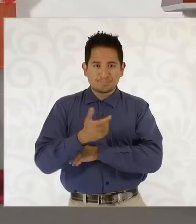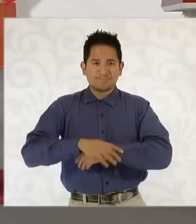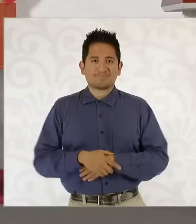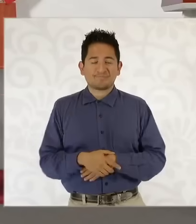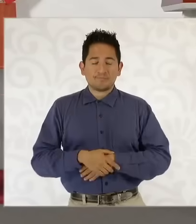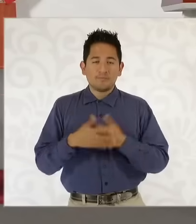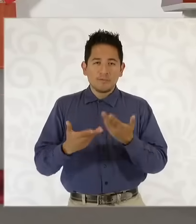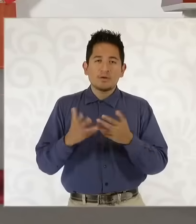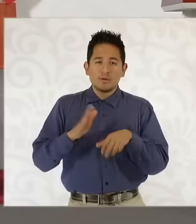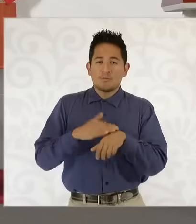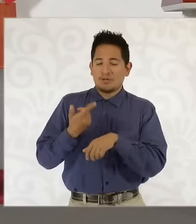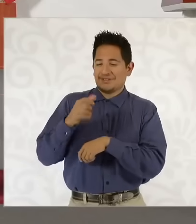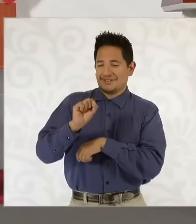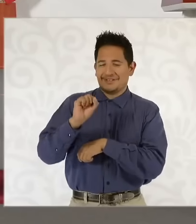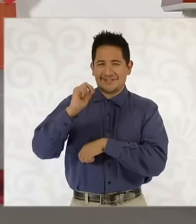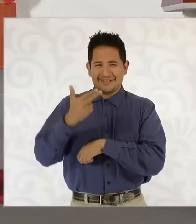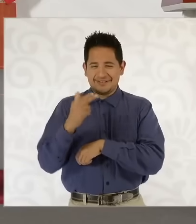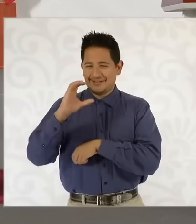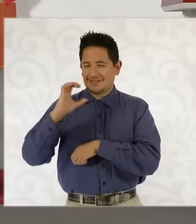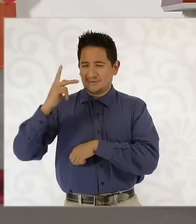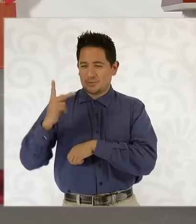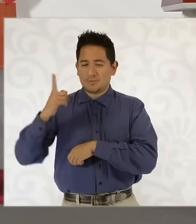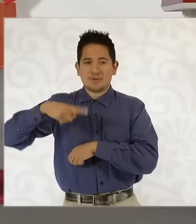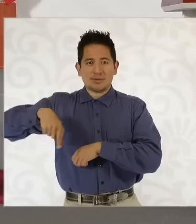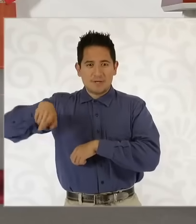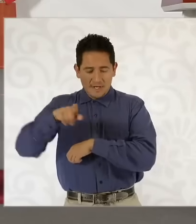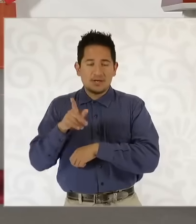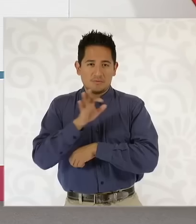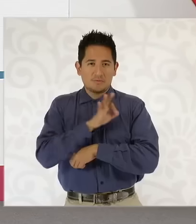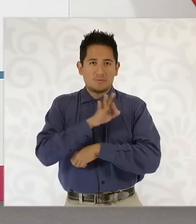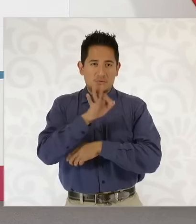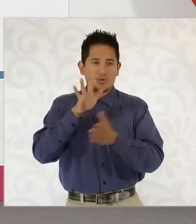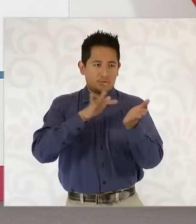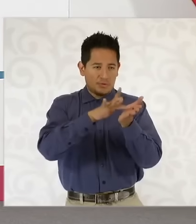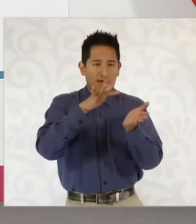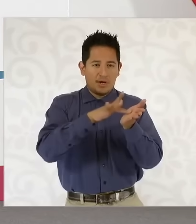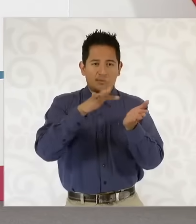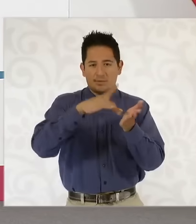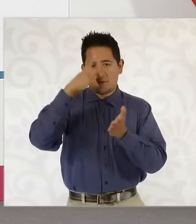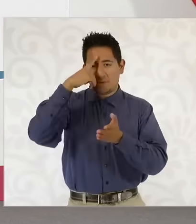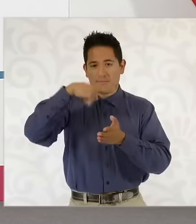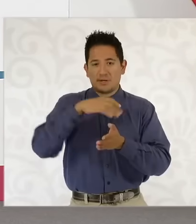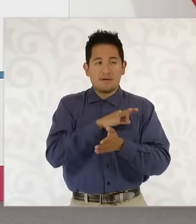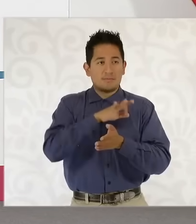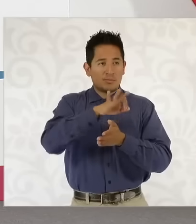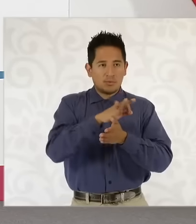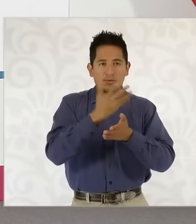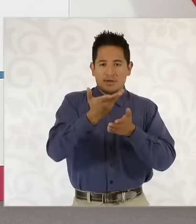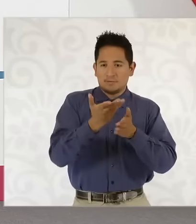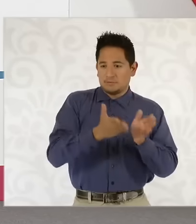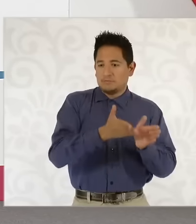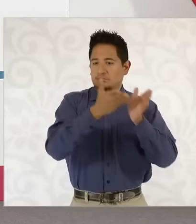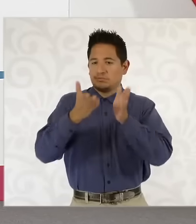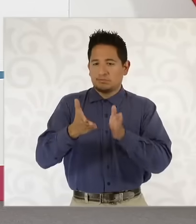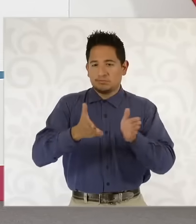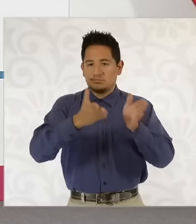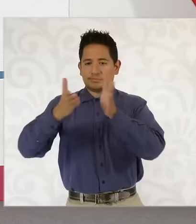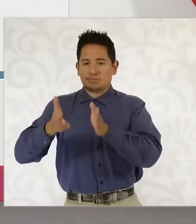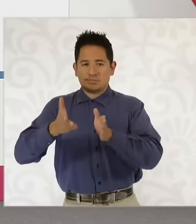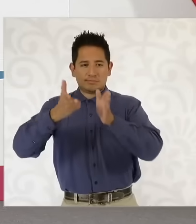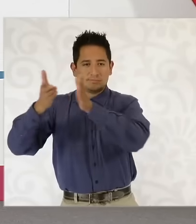Hacienda se redujo de manera importante pasándola a otros años y garantizando su fiabilidad.